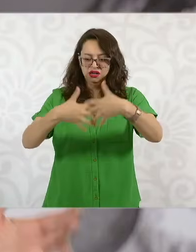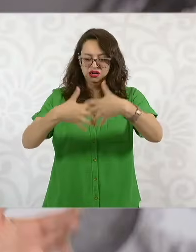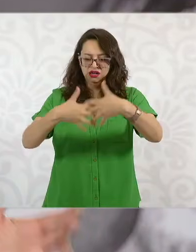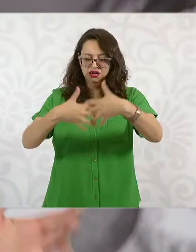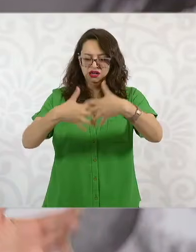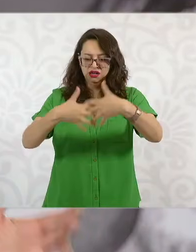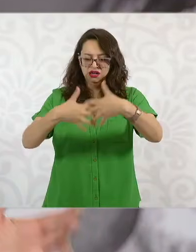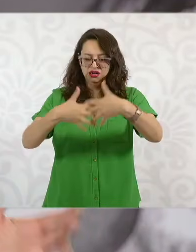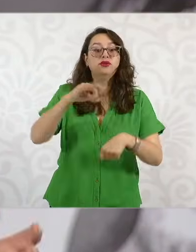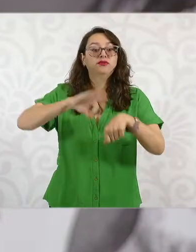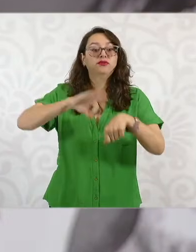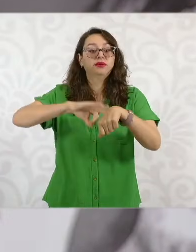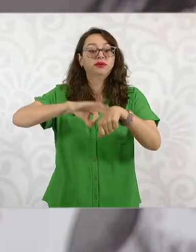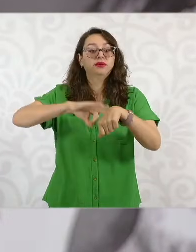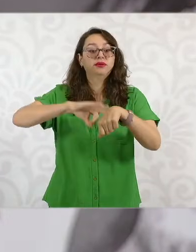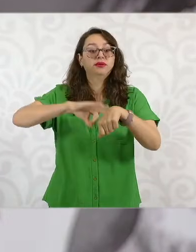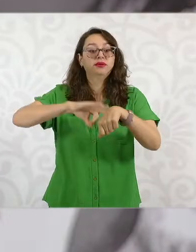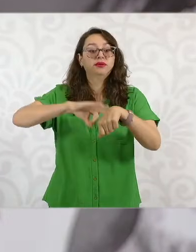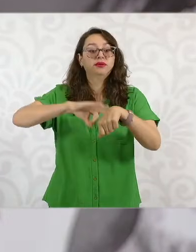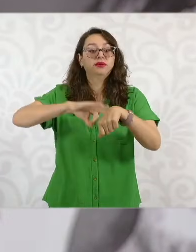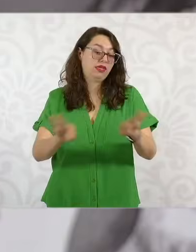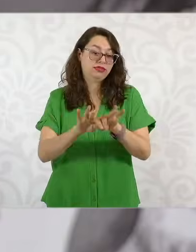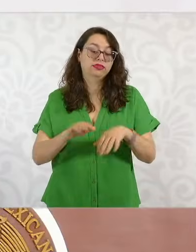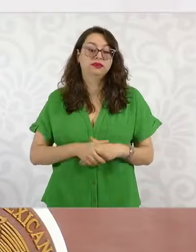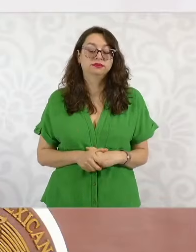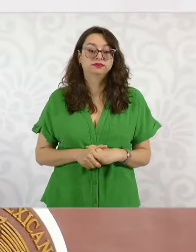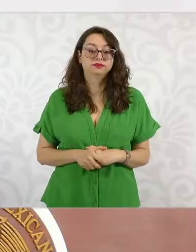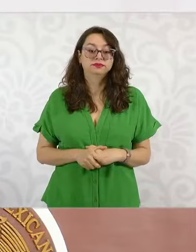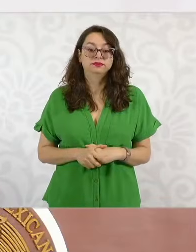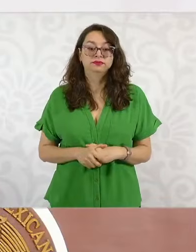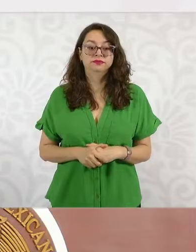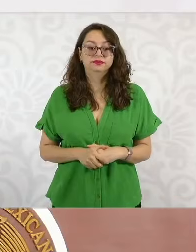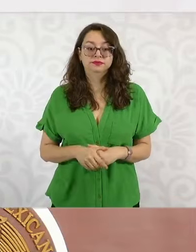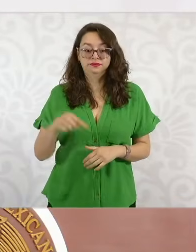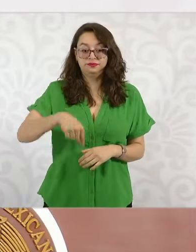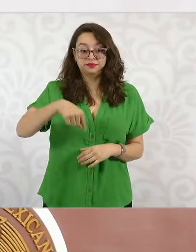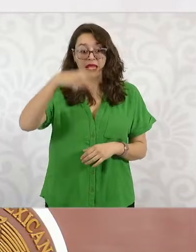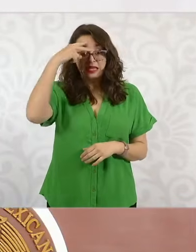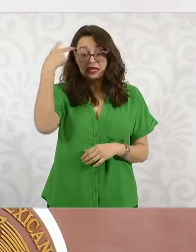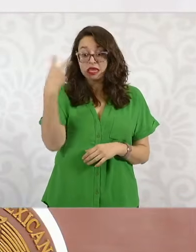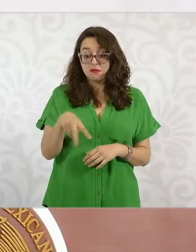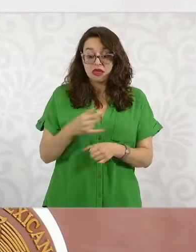farmacéutica tiene un potencial enorme en México. México tiene investigadores en biomedicina,